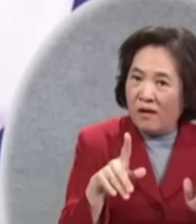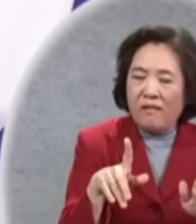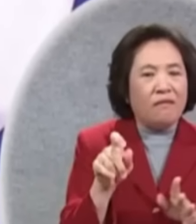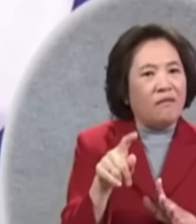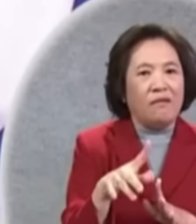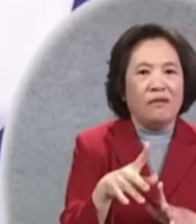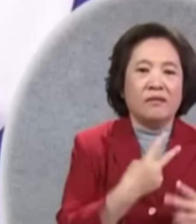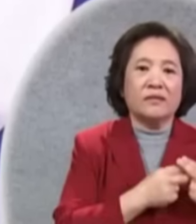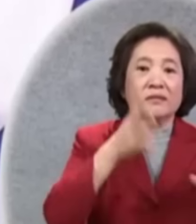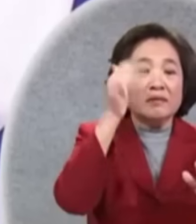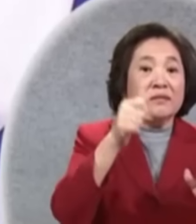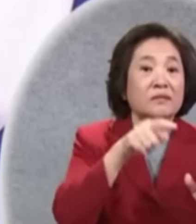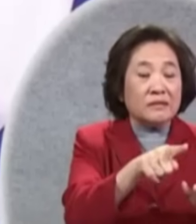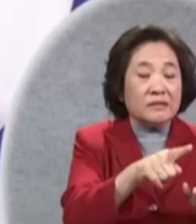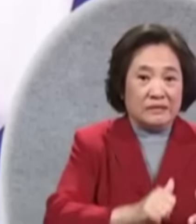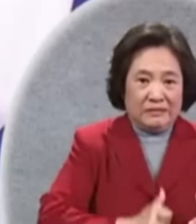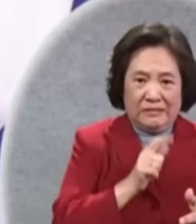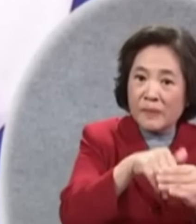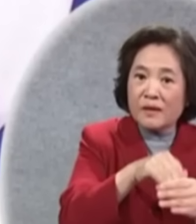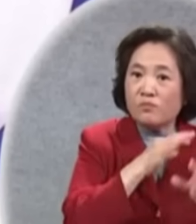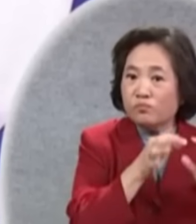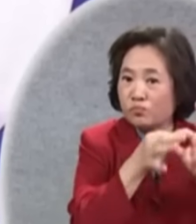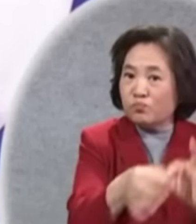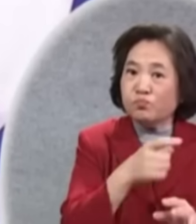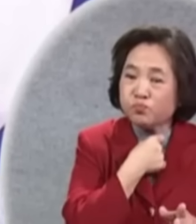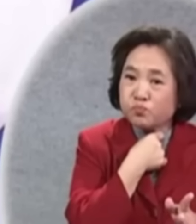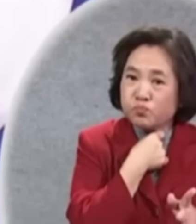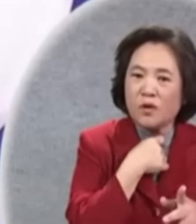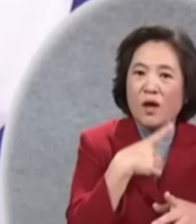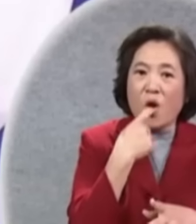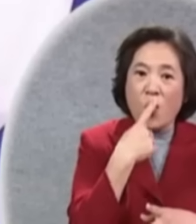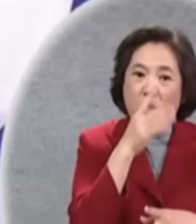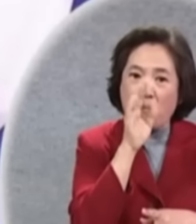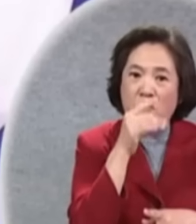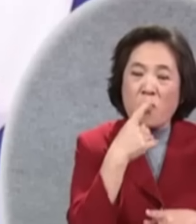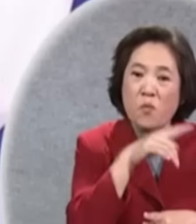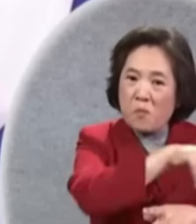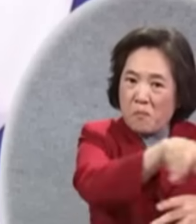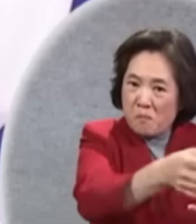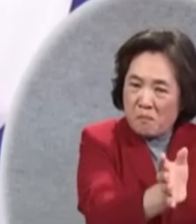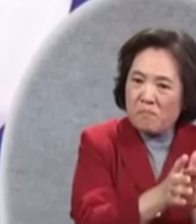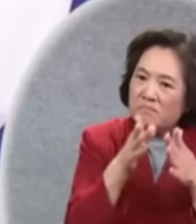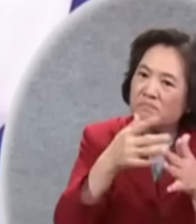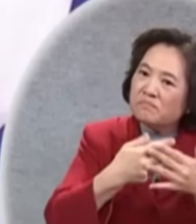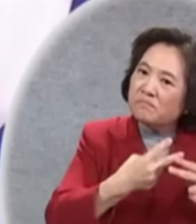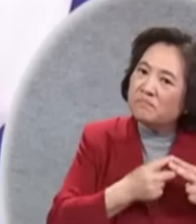你完全執政 你要完全負責 你希望綠軍怎麼看你 含淚投票